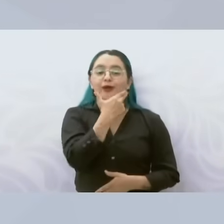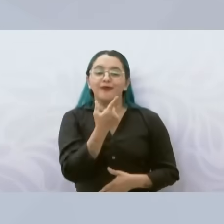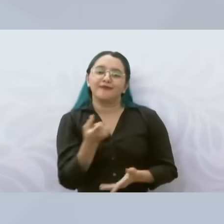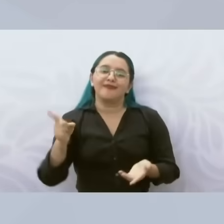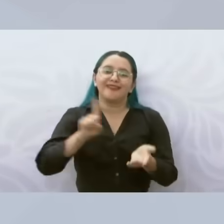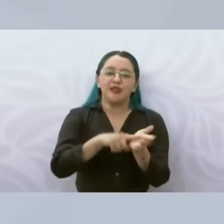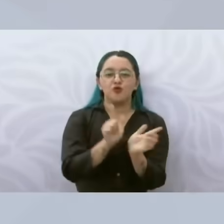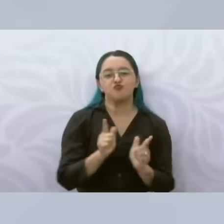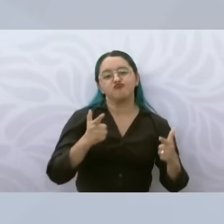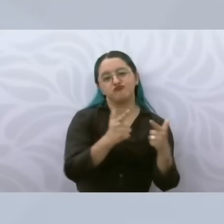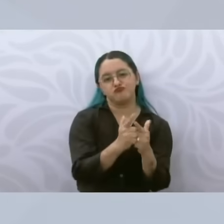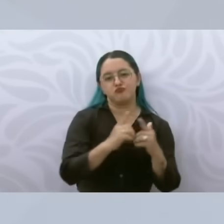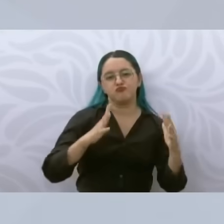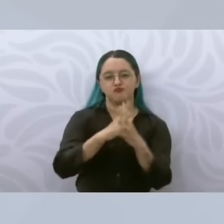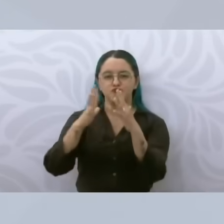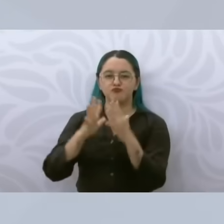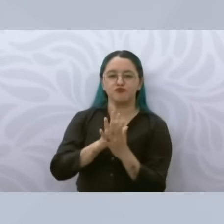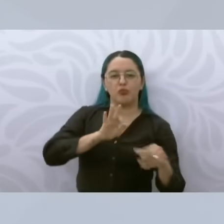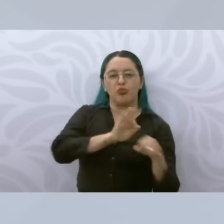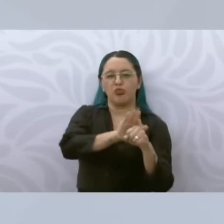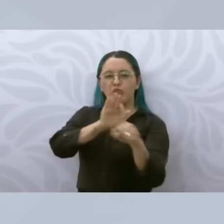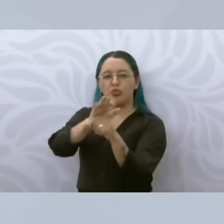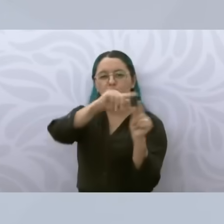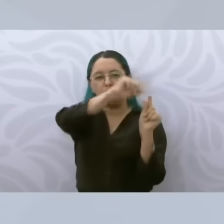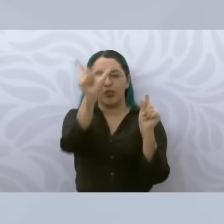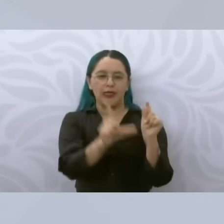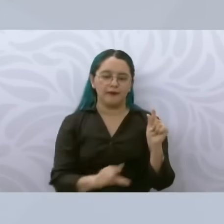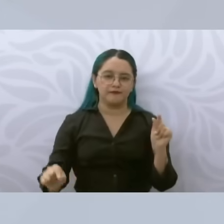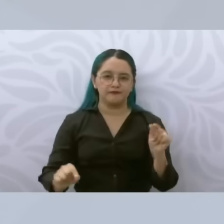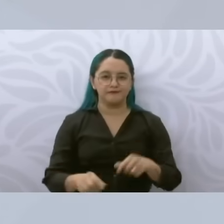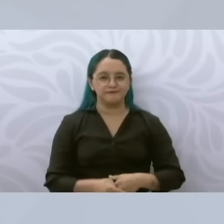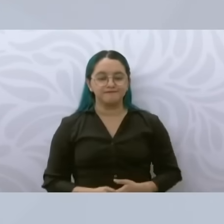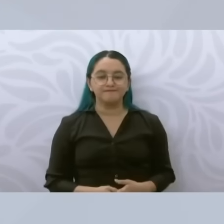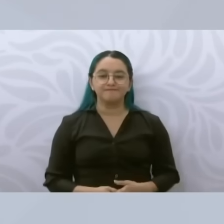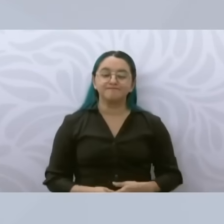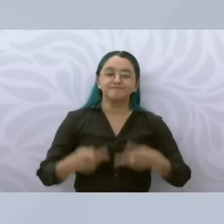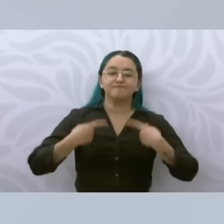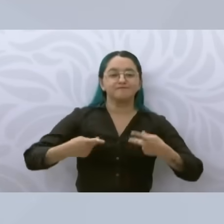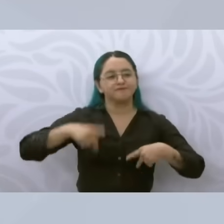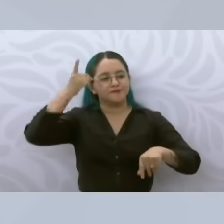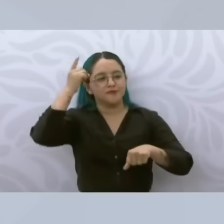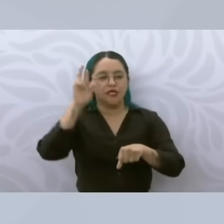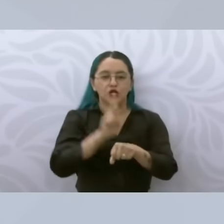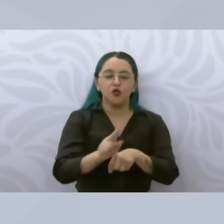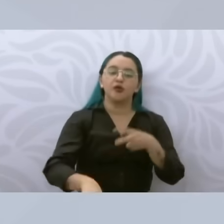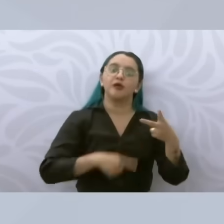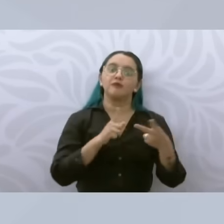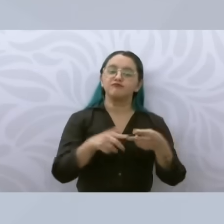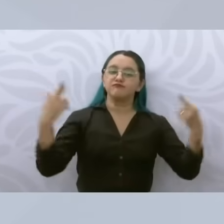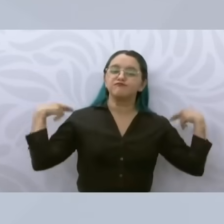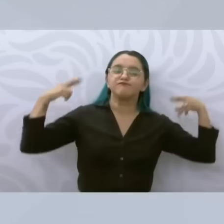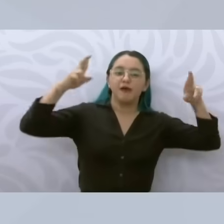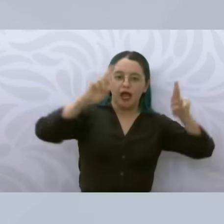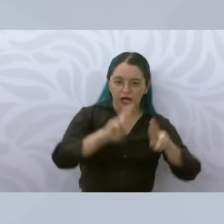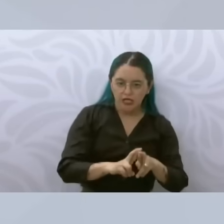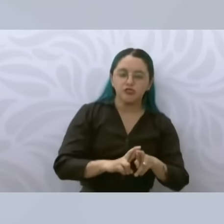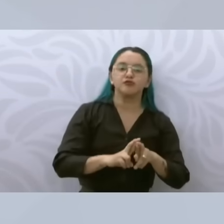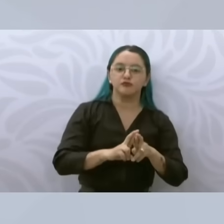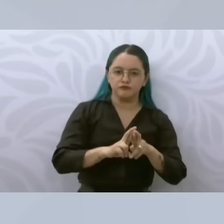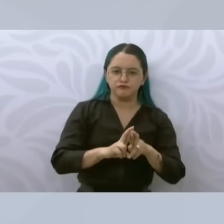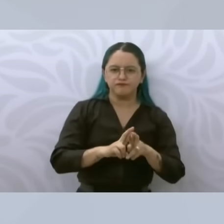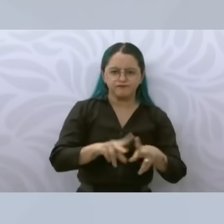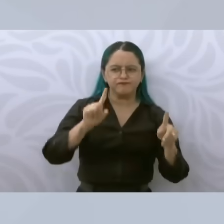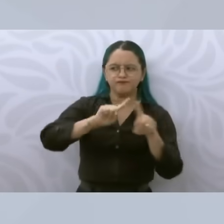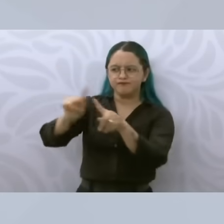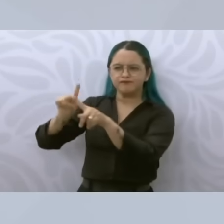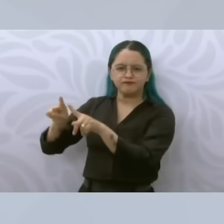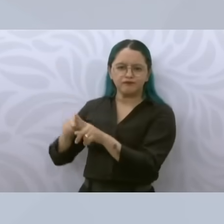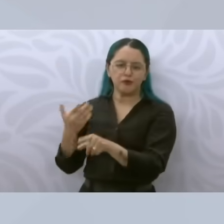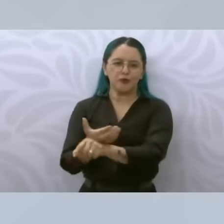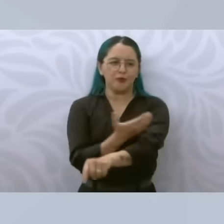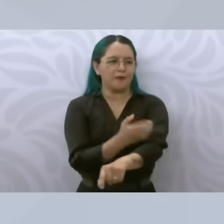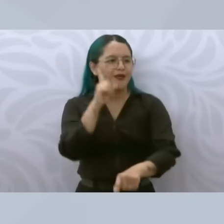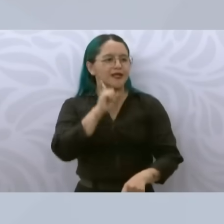Armadas Mexicanas personal directivo docente de instructores así como compañeras y compañeros